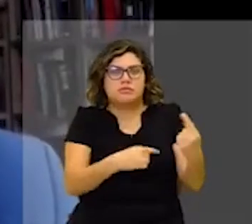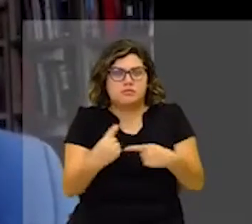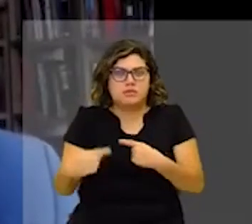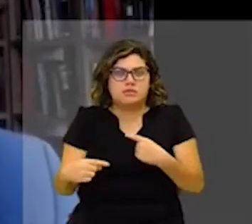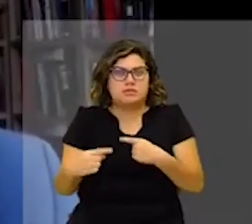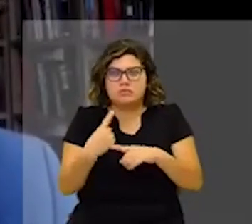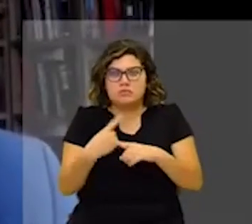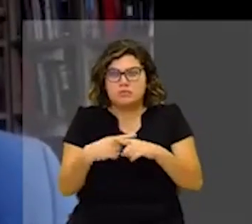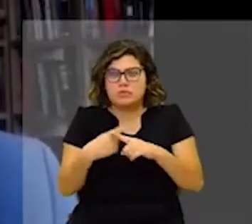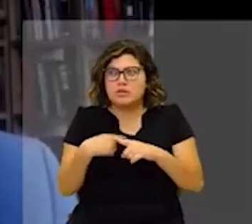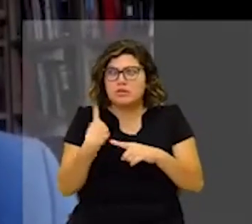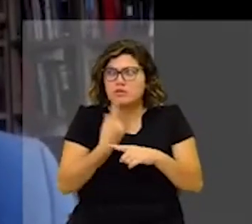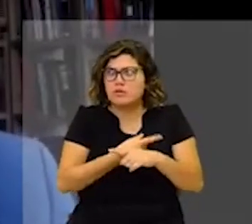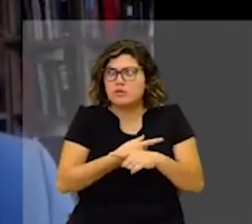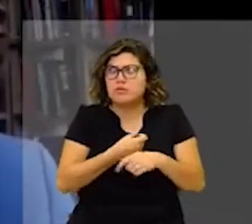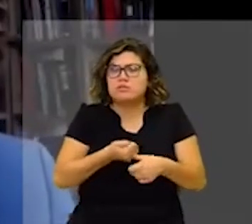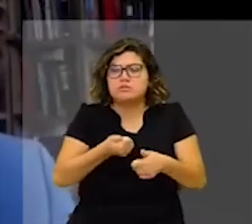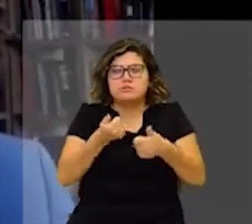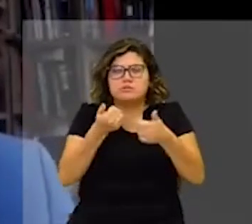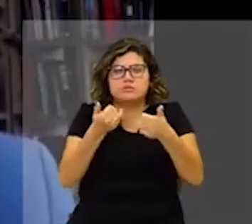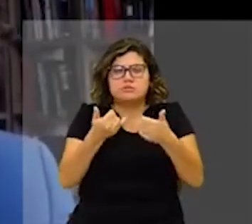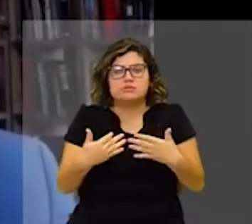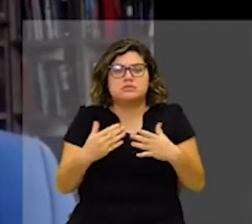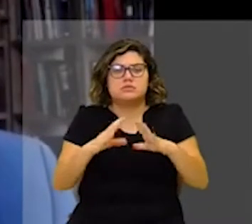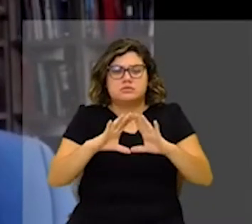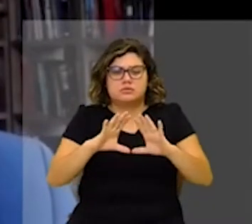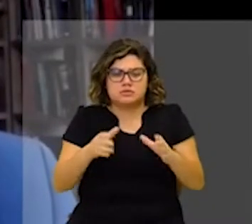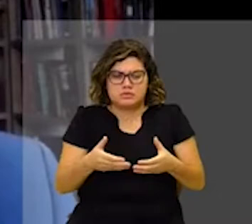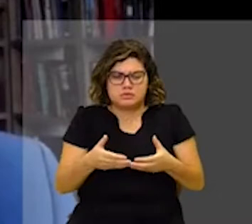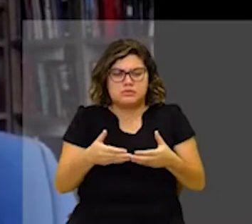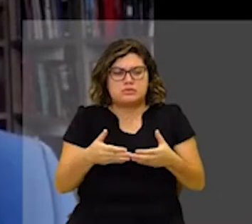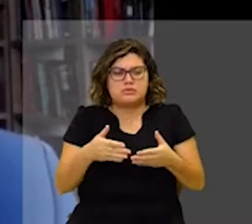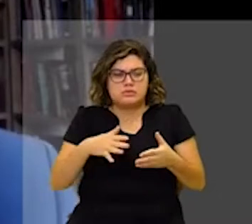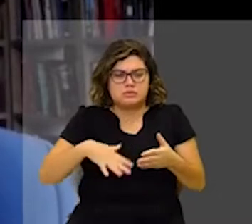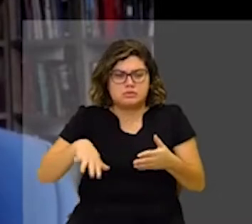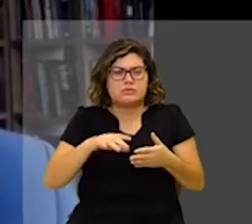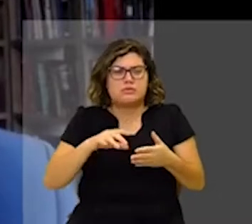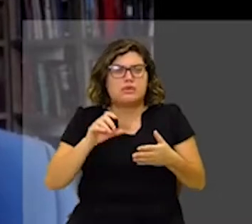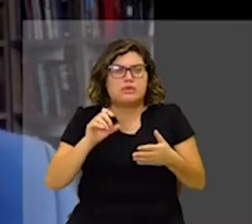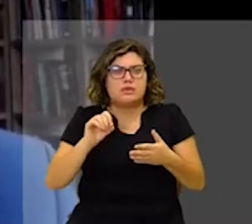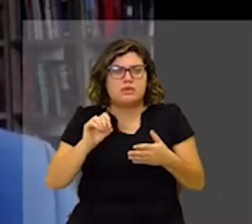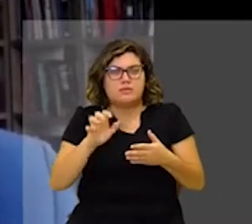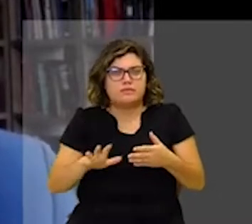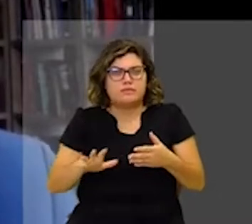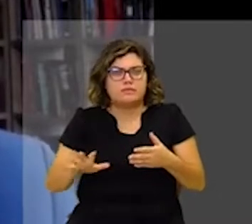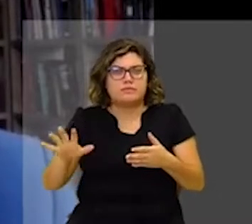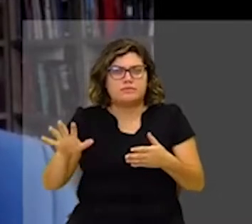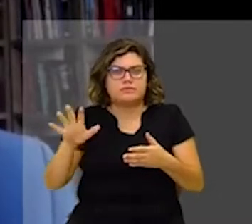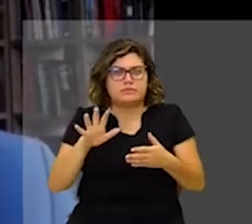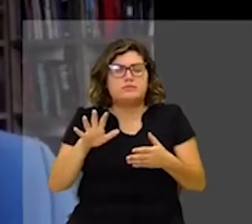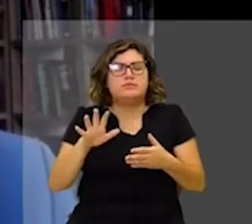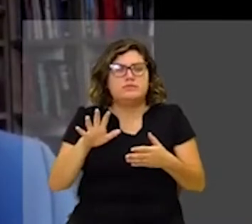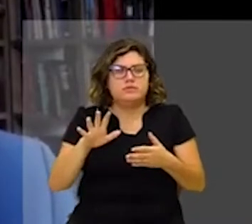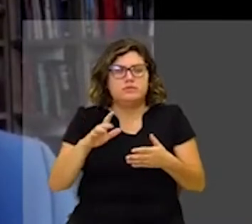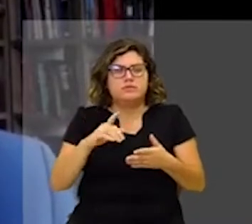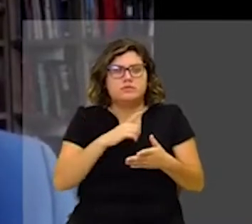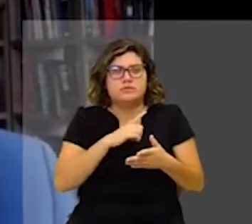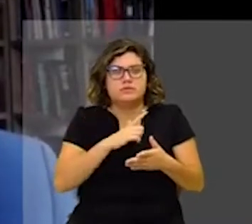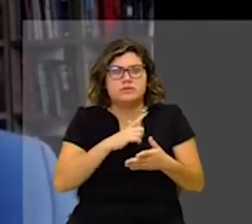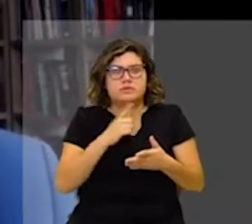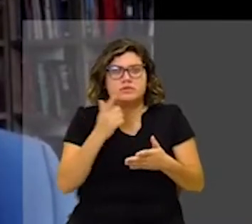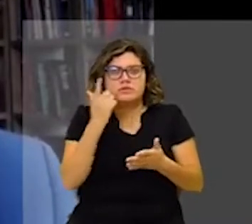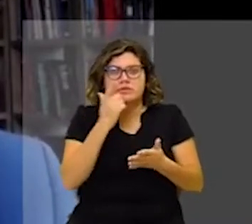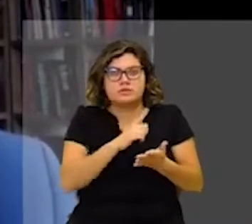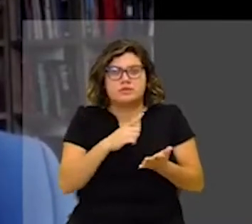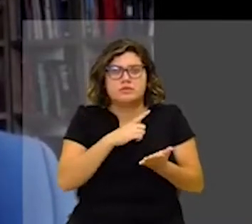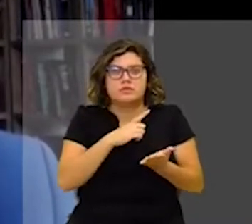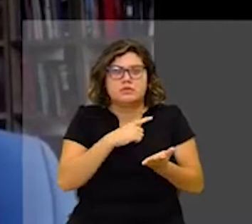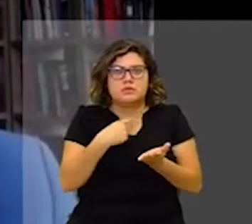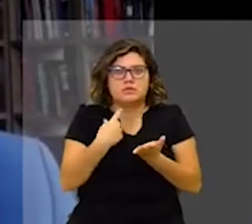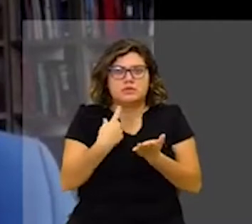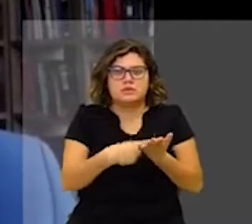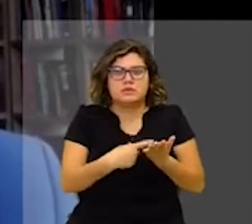situamos candidaturas coletivas como um fenômeno disruptivo e se insere na Revolução tecnológica e